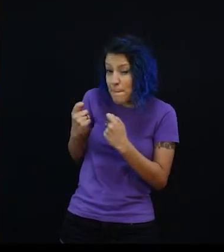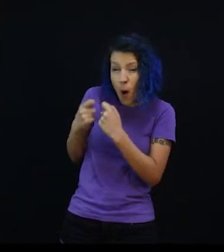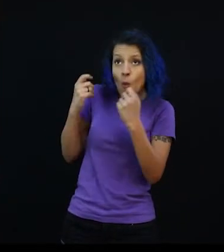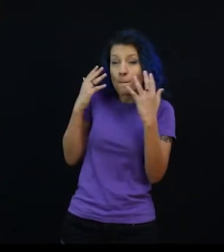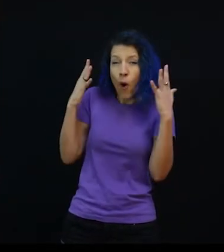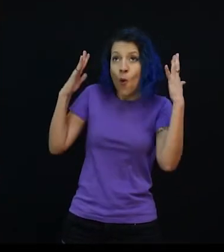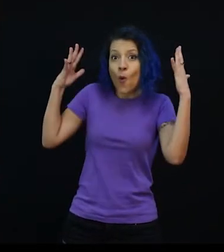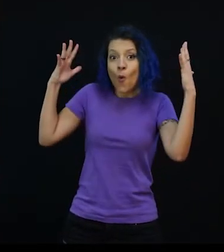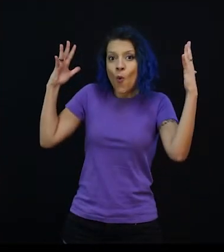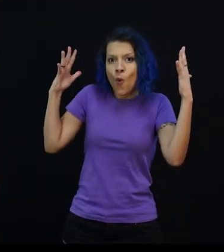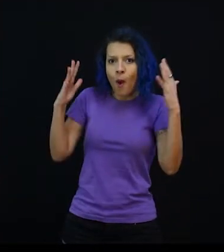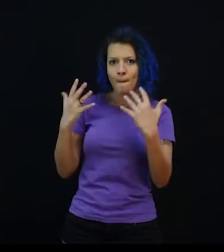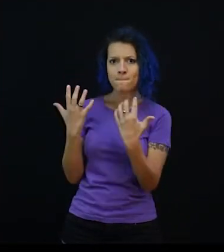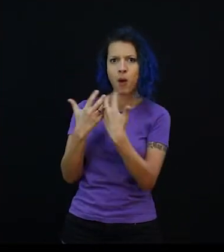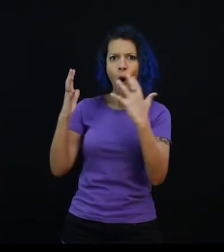É quase um gongo esta frigideira.